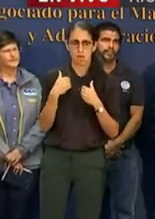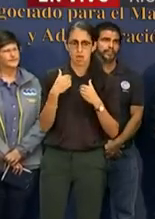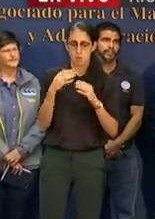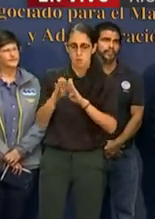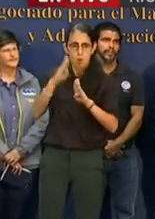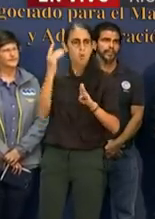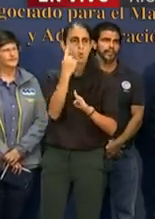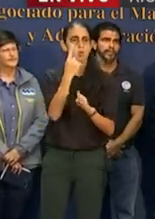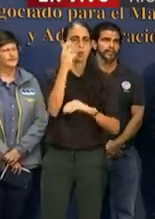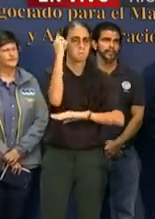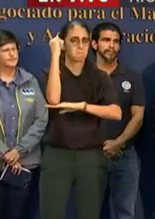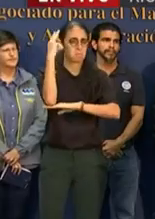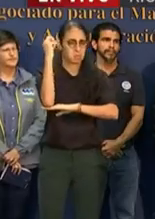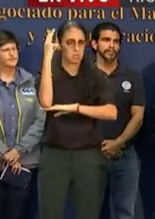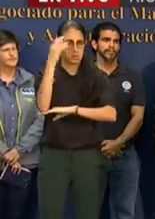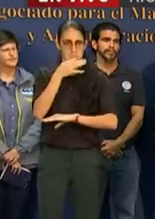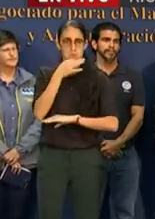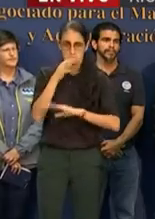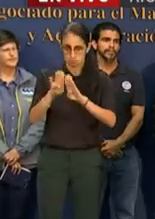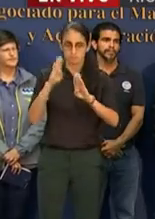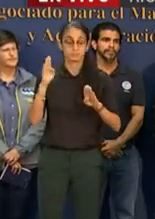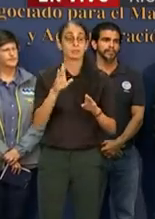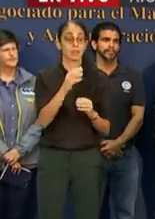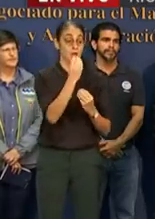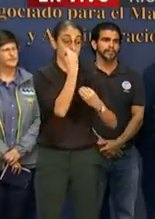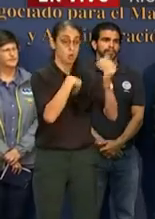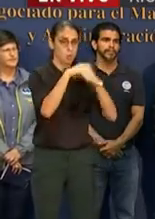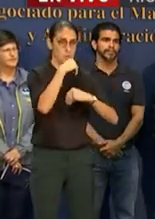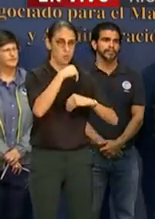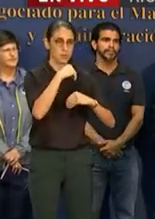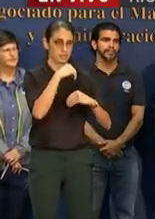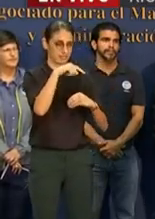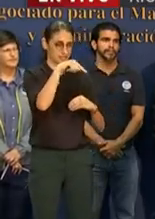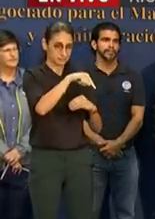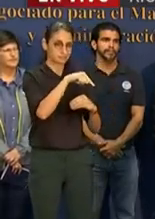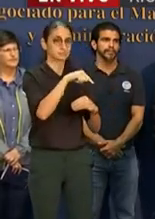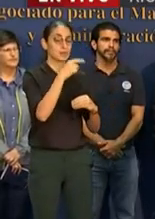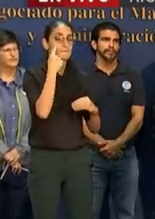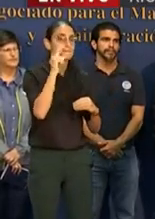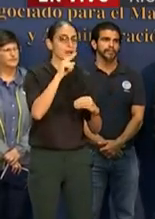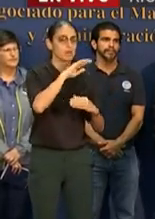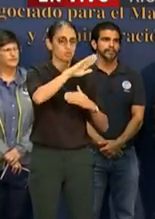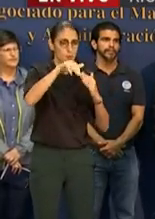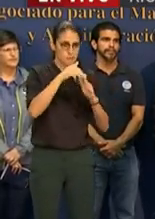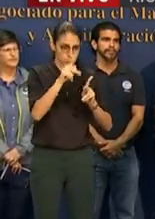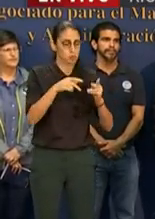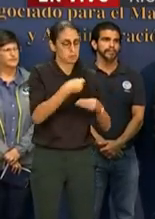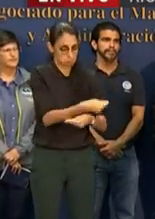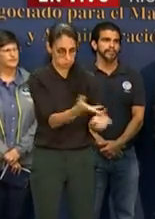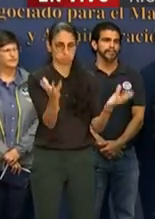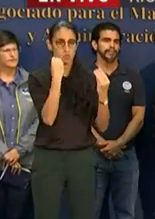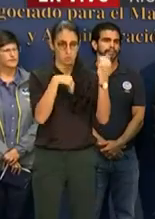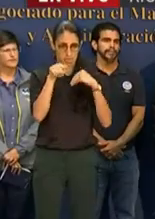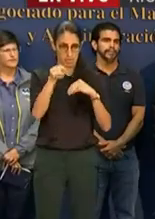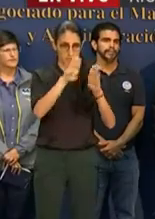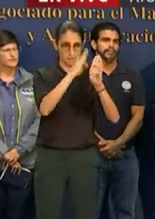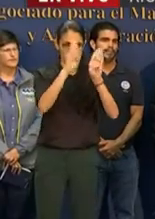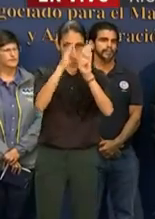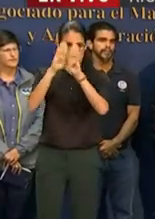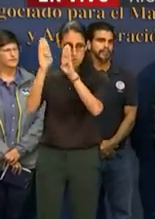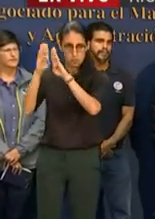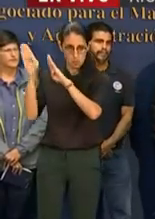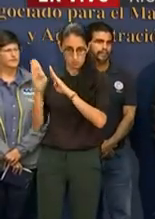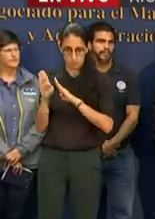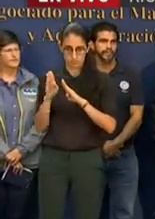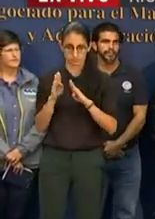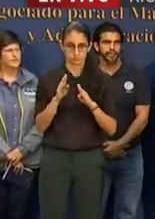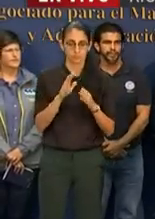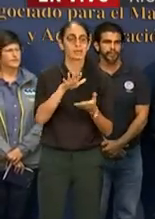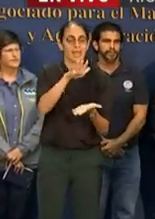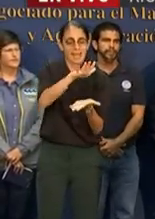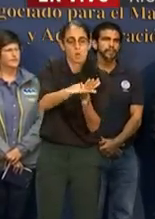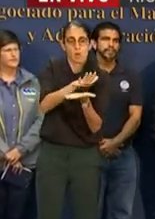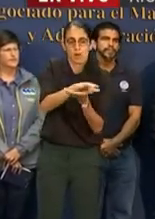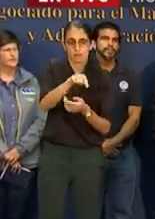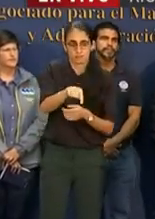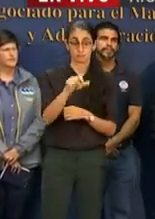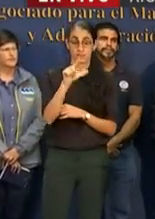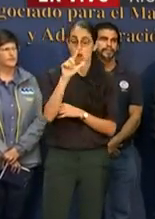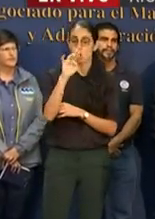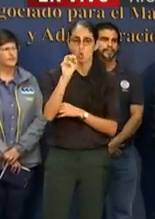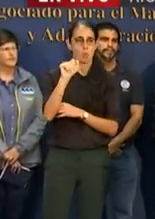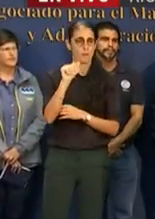SOLO EL MUNICIPIO DE FLORIDA NO